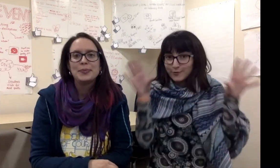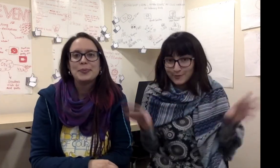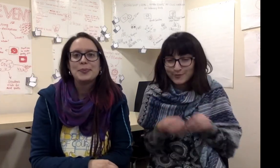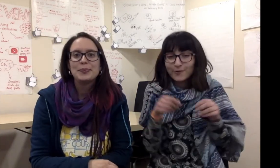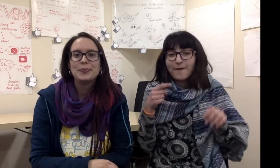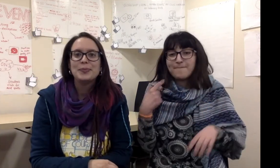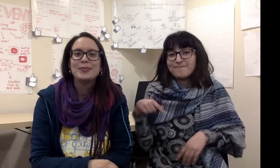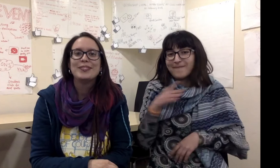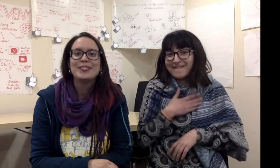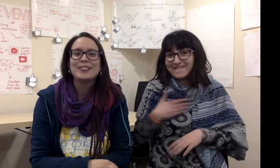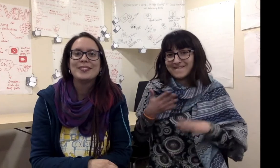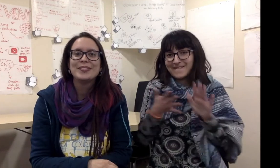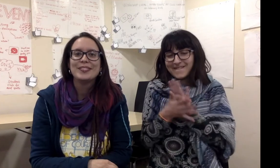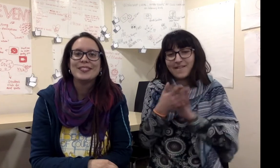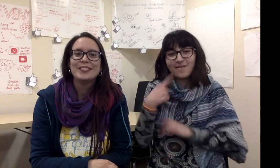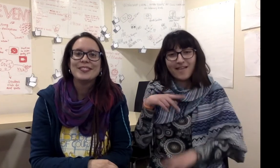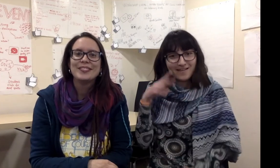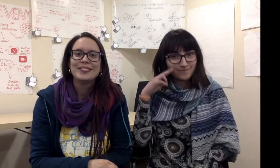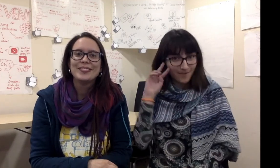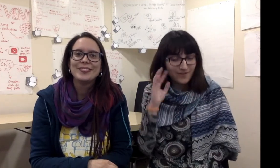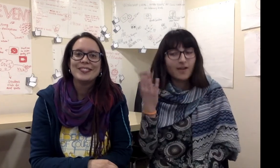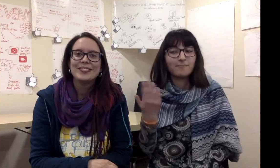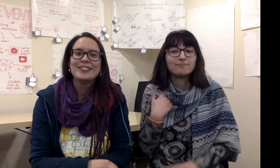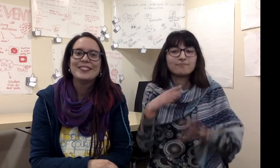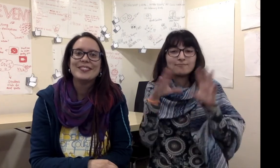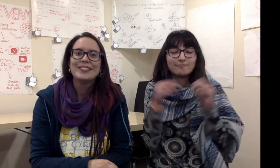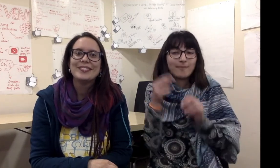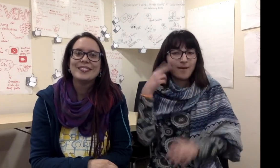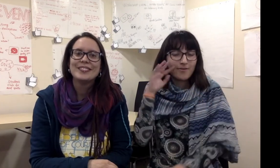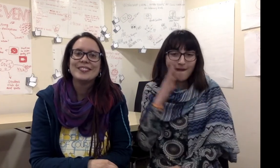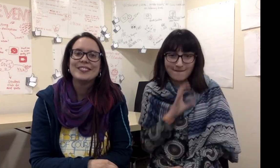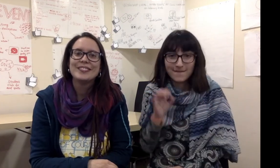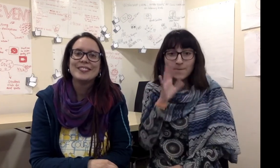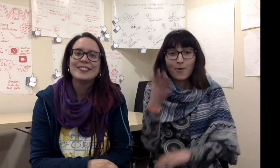Para terminar queremos compartir nuestra experiencia, que ha sido muy gratificante.